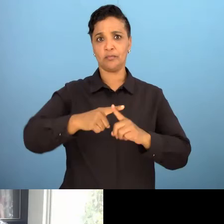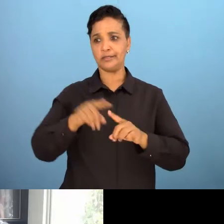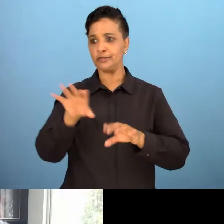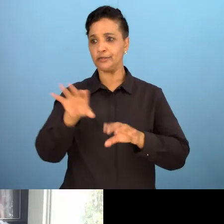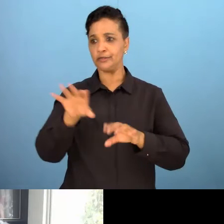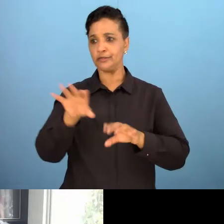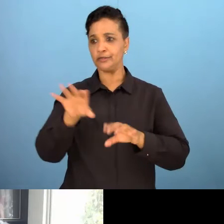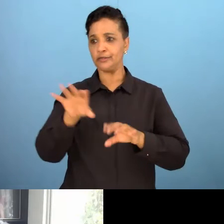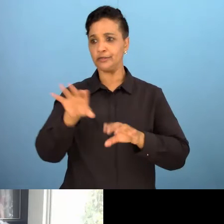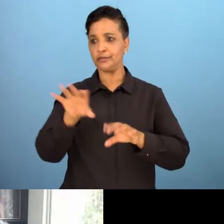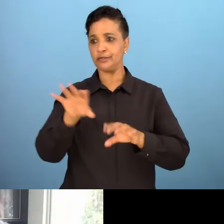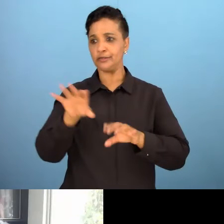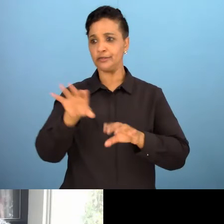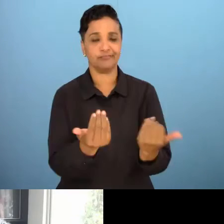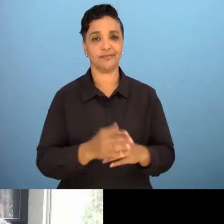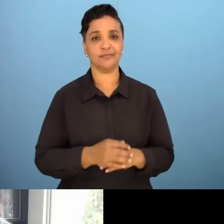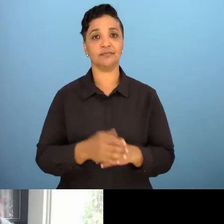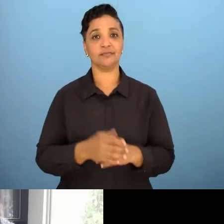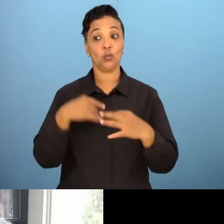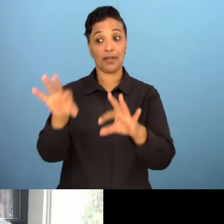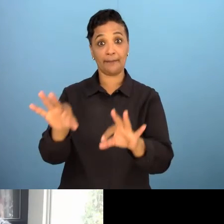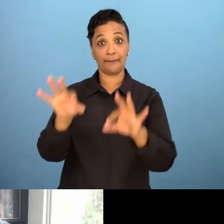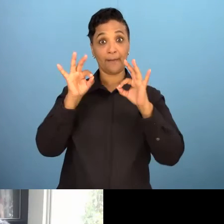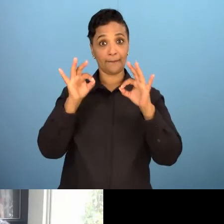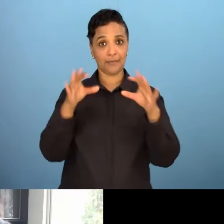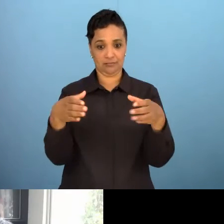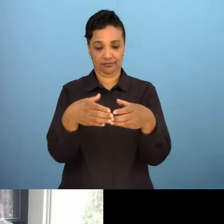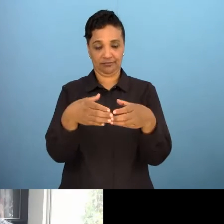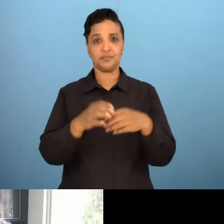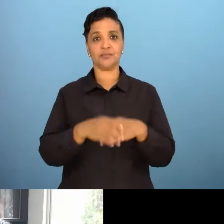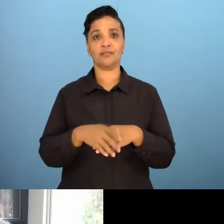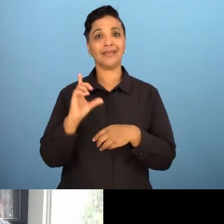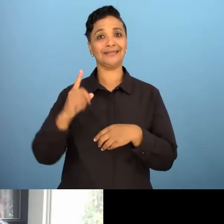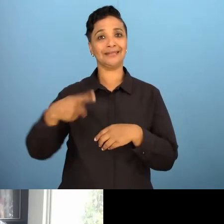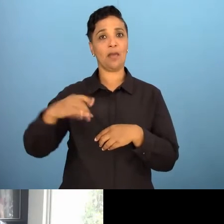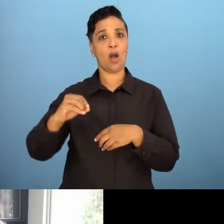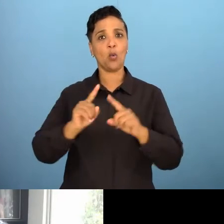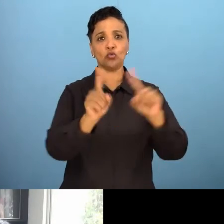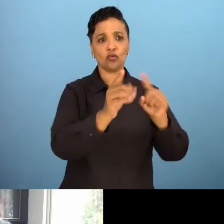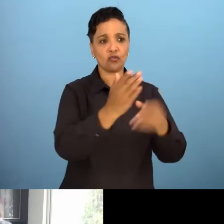; sin preferencia de categoría de sexo, edad, ingresos o discapacidad.